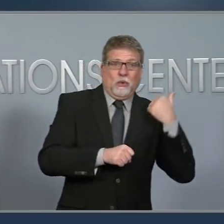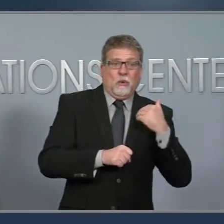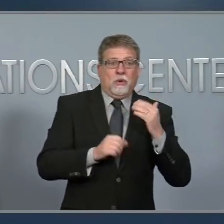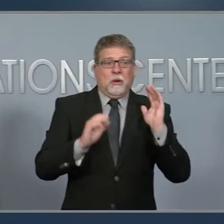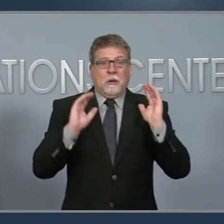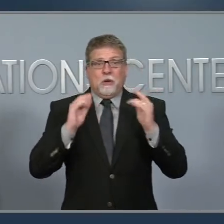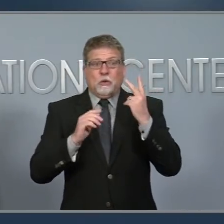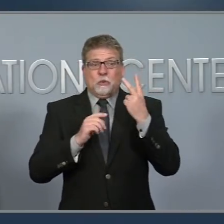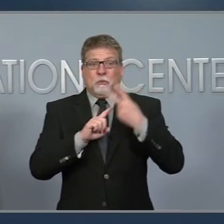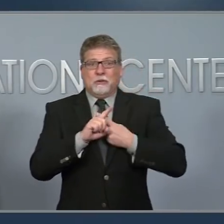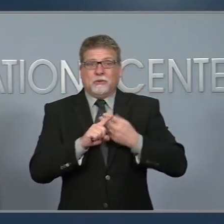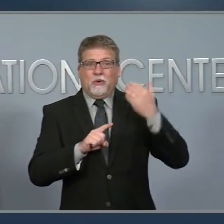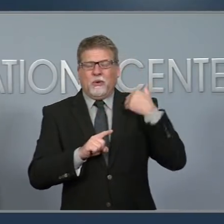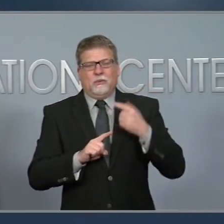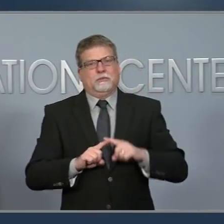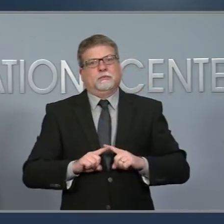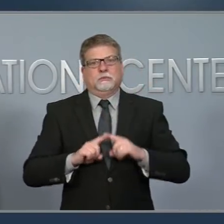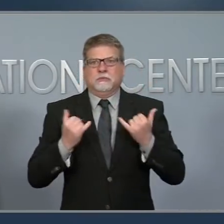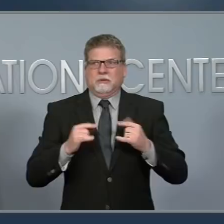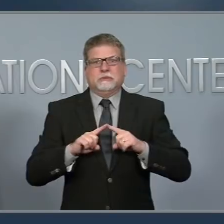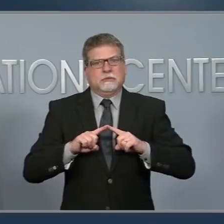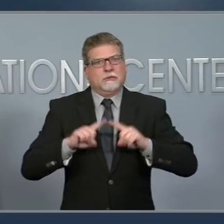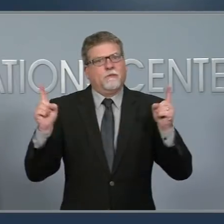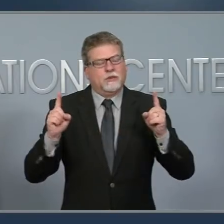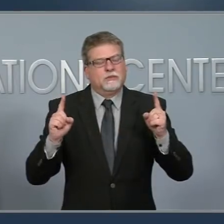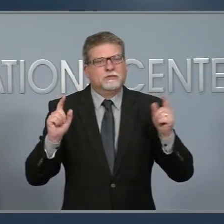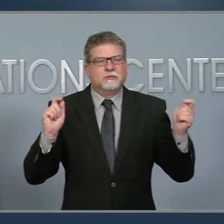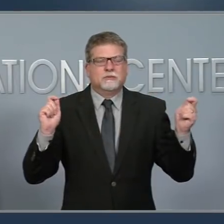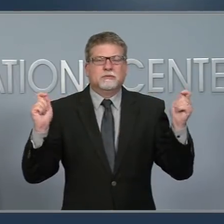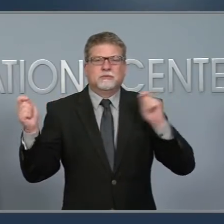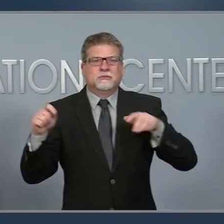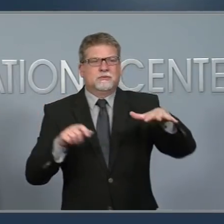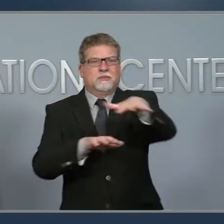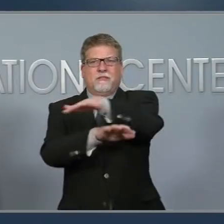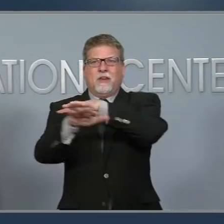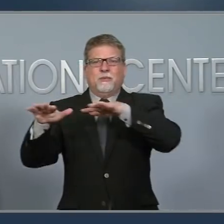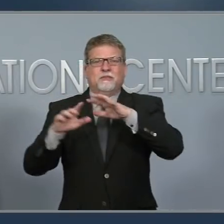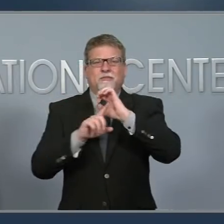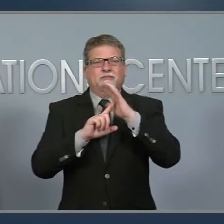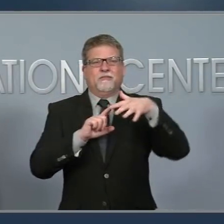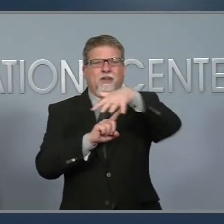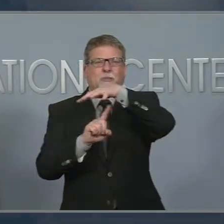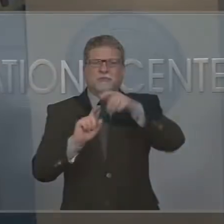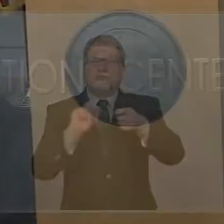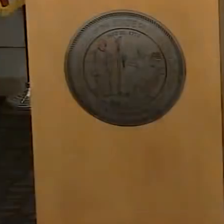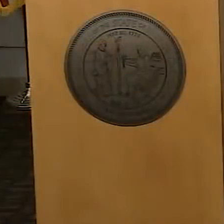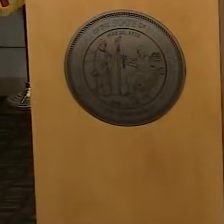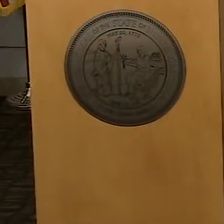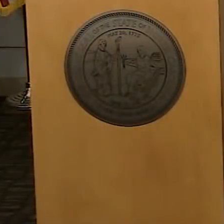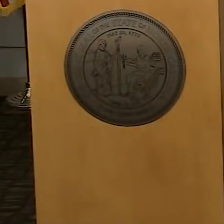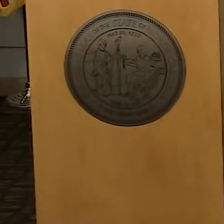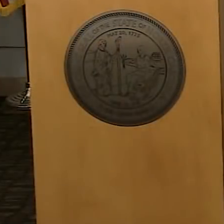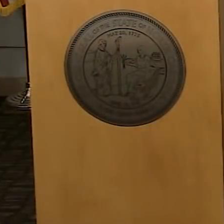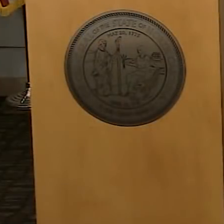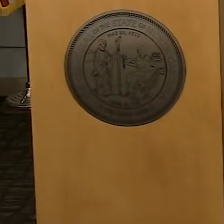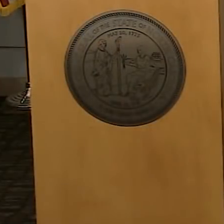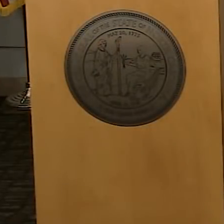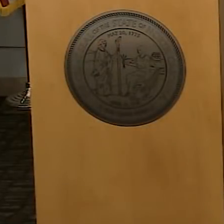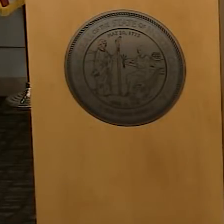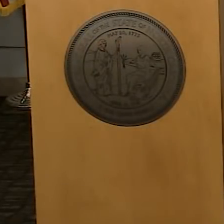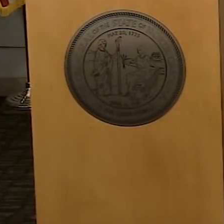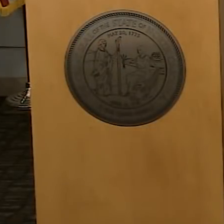pico de casos, el ambiente de